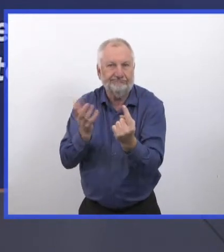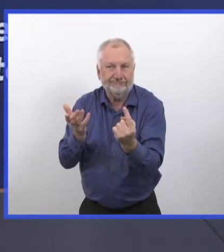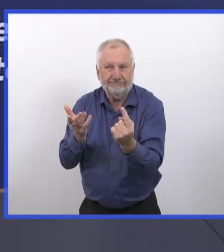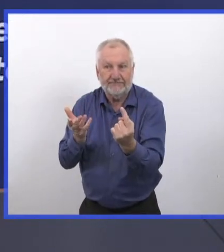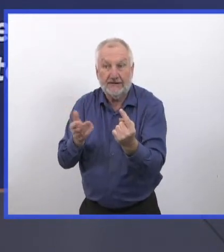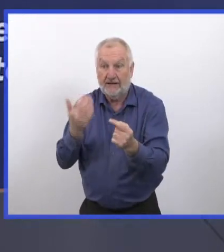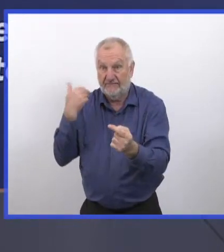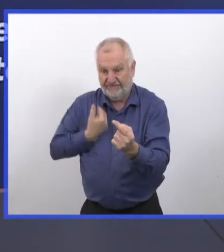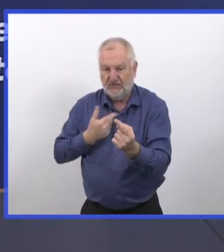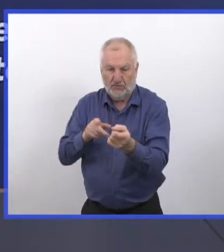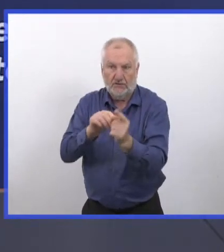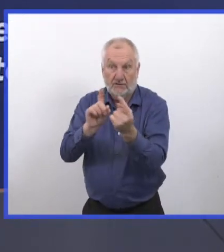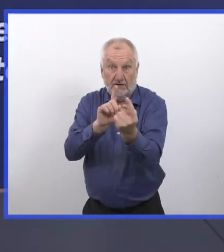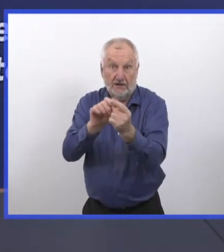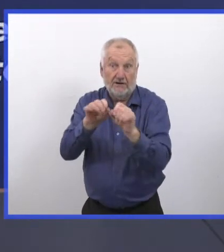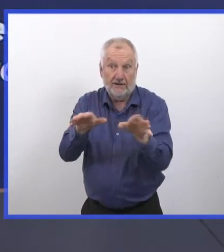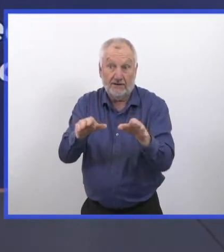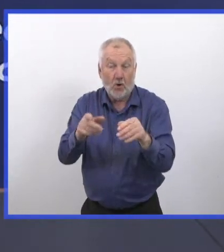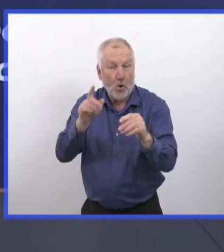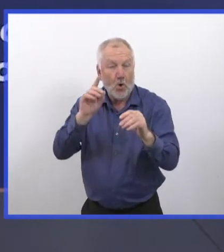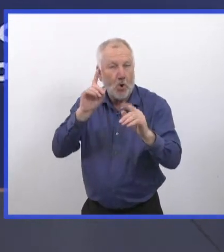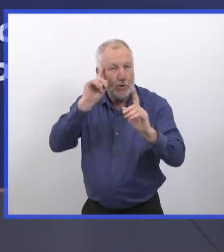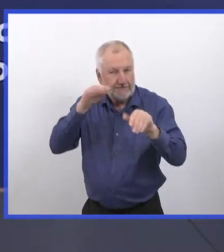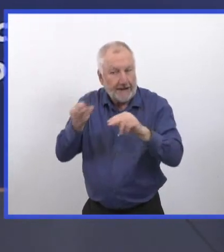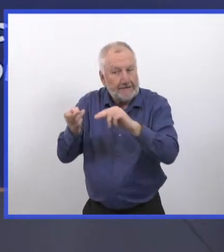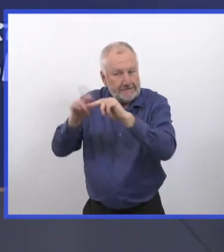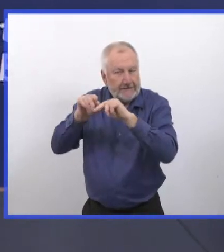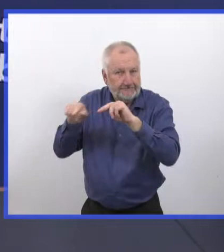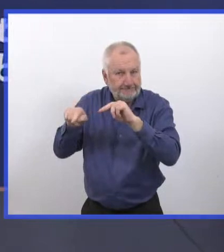Thank you, Dr. Atwal, our next question. Bonjour Dr Atwal.